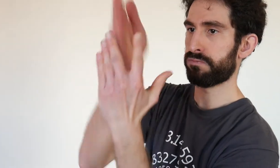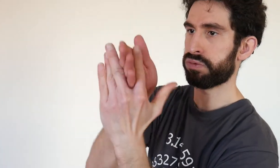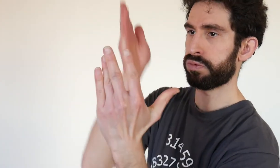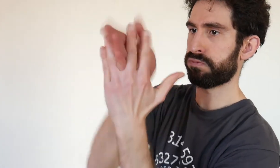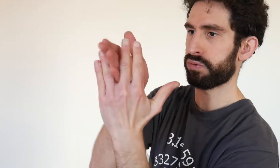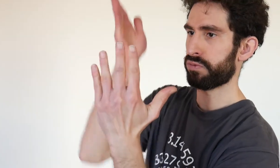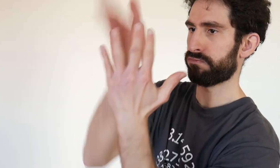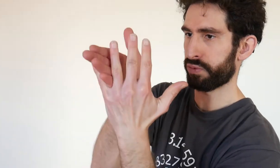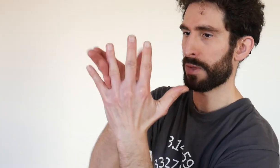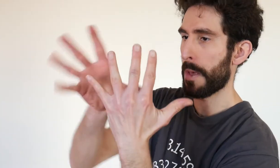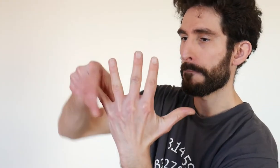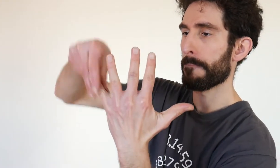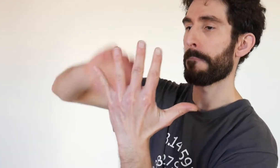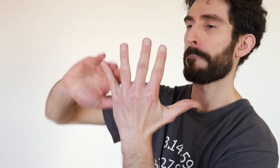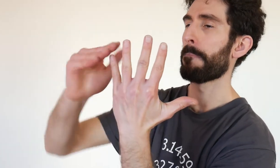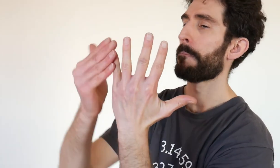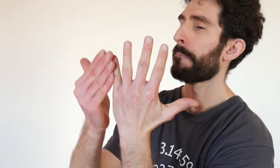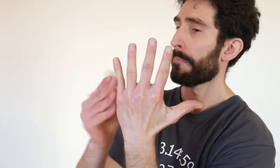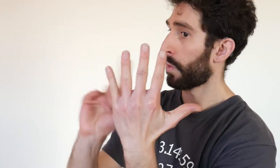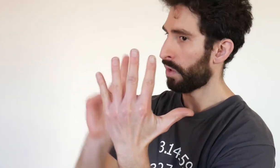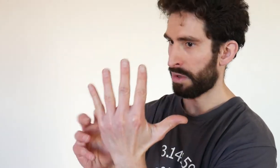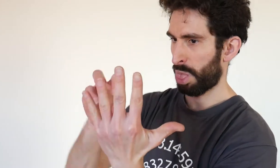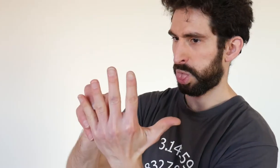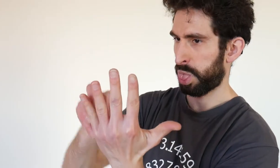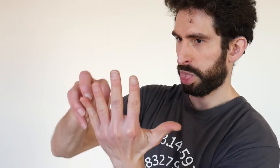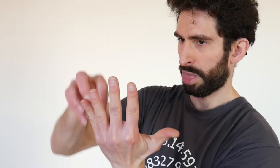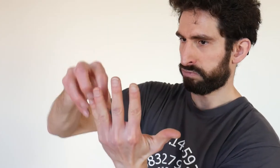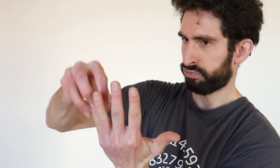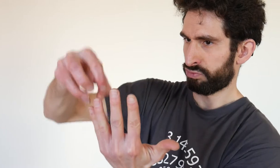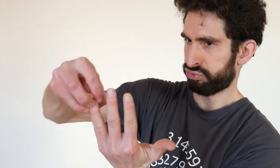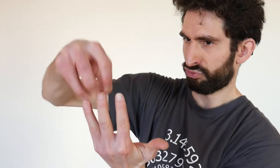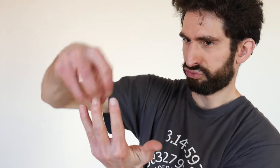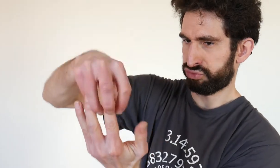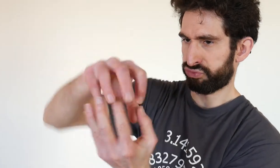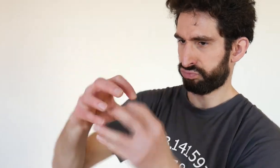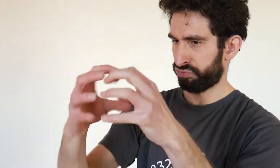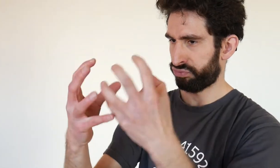Les mains sont "découpées". Des coussinets se forment sur les paumes et les doigts.